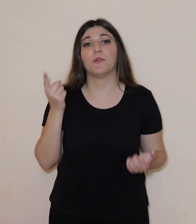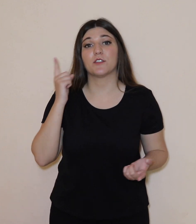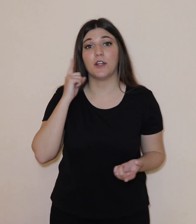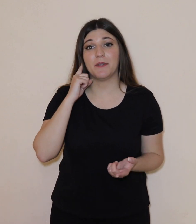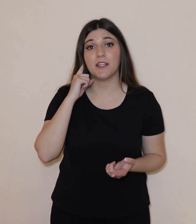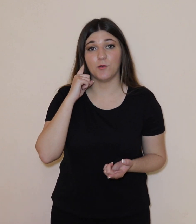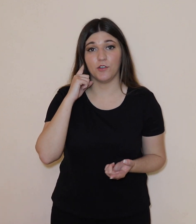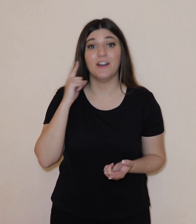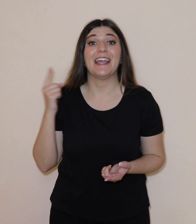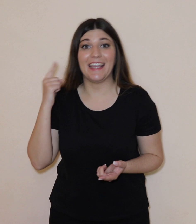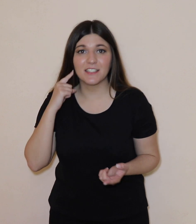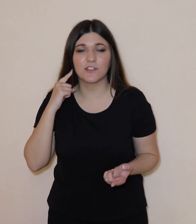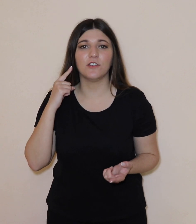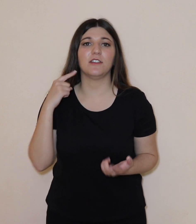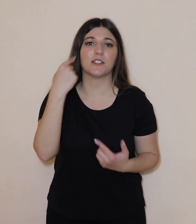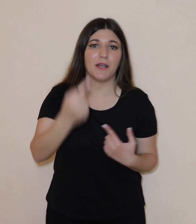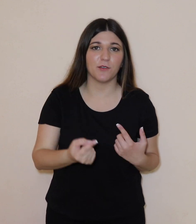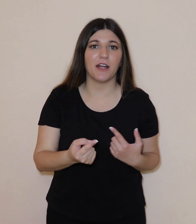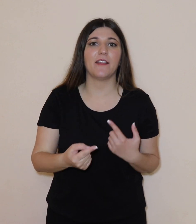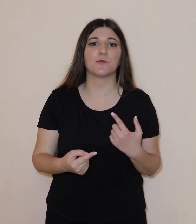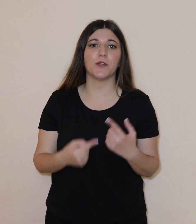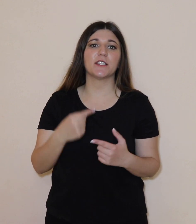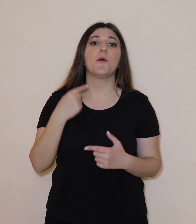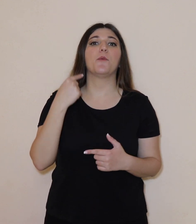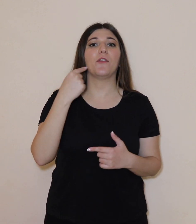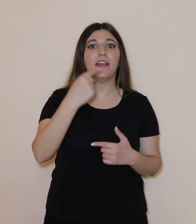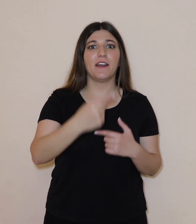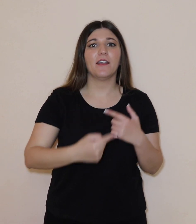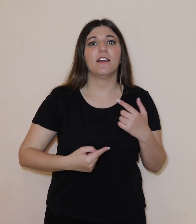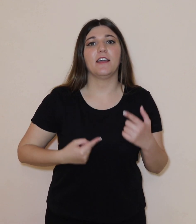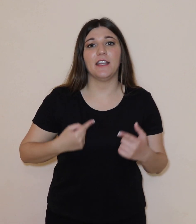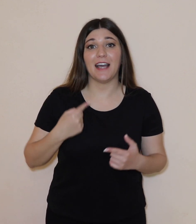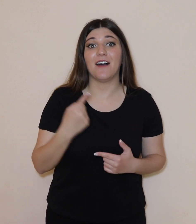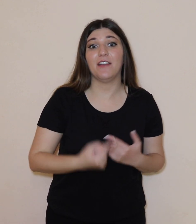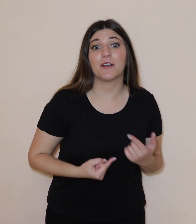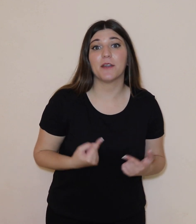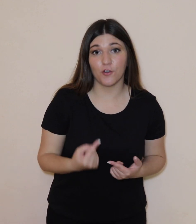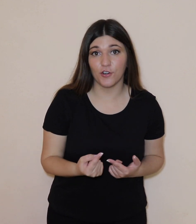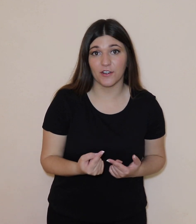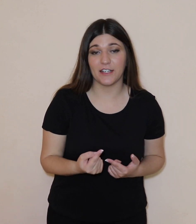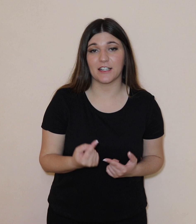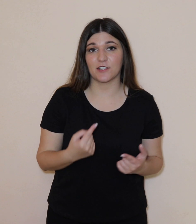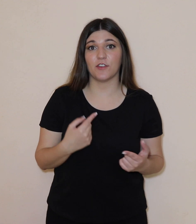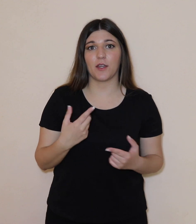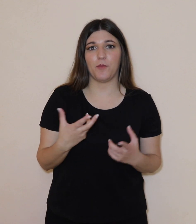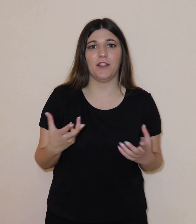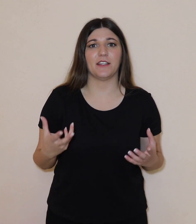de solamente uno. Esto les va a ayudar a después poder hablar mejor en el caso de que puedan tener